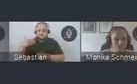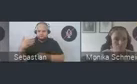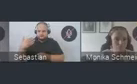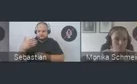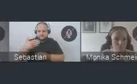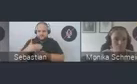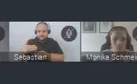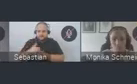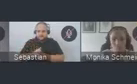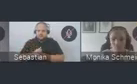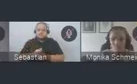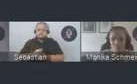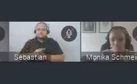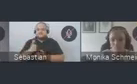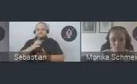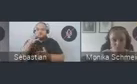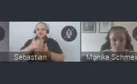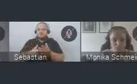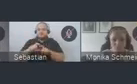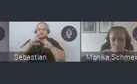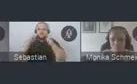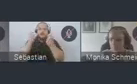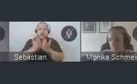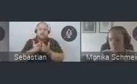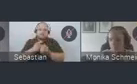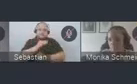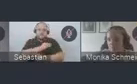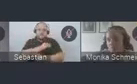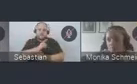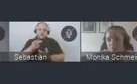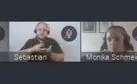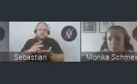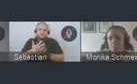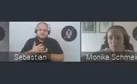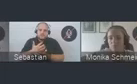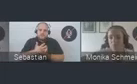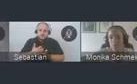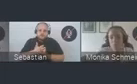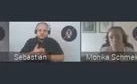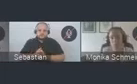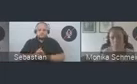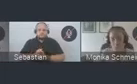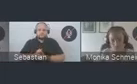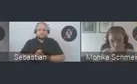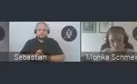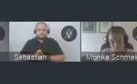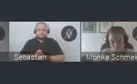Więc wykorzystać ten cały zasób materiałów, które nam... które są dostępne,